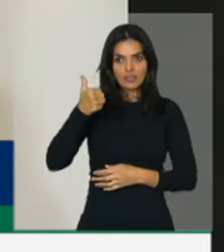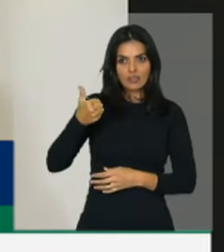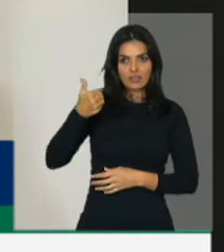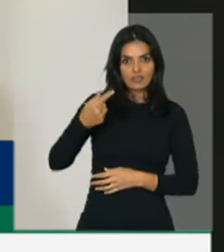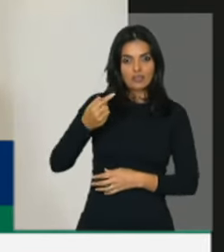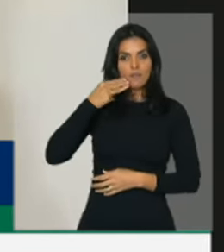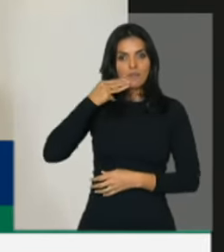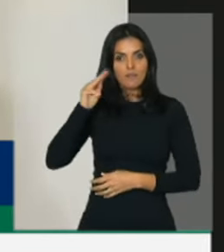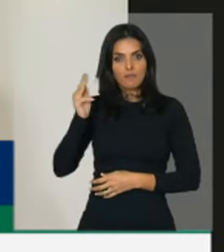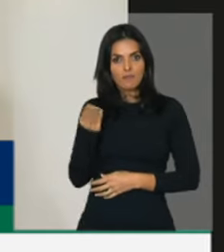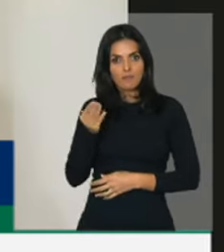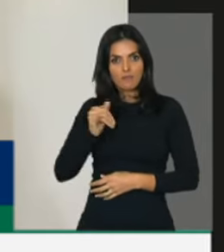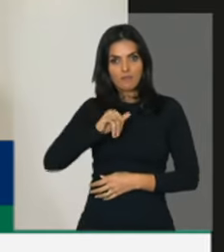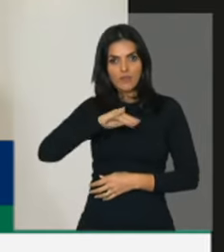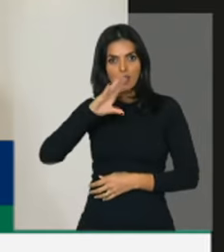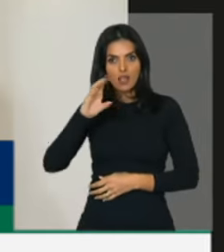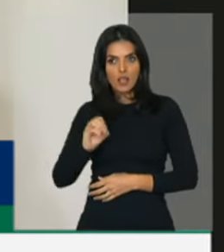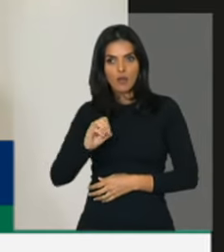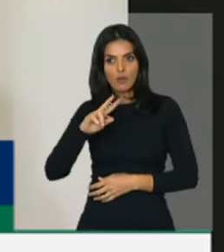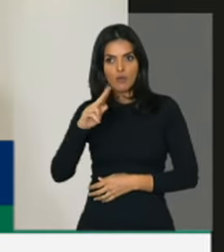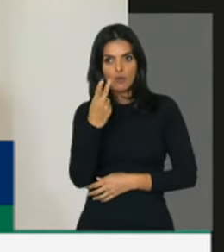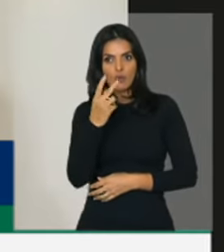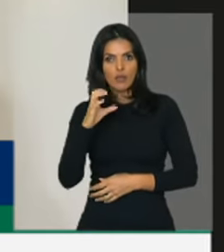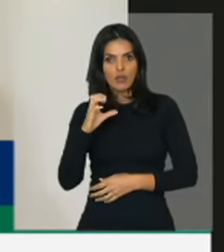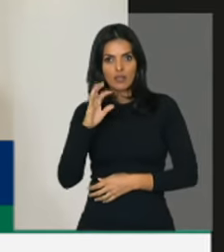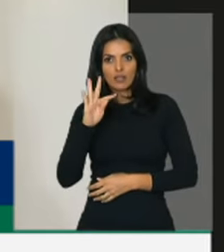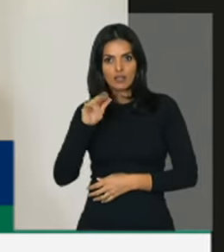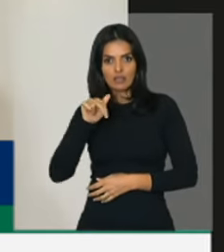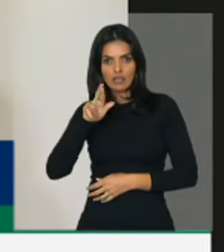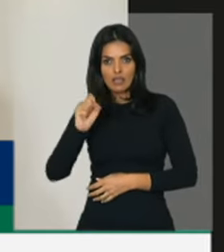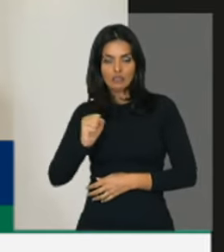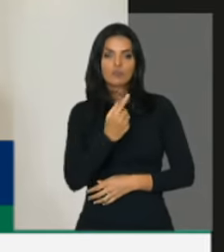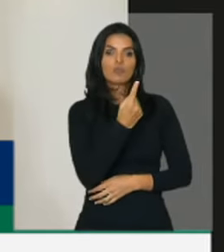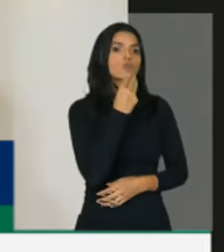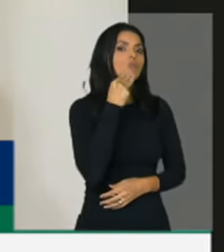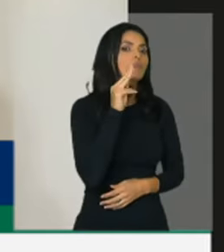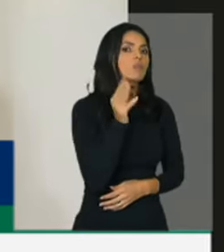TOTAL DE 117 MILHÕES DE HECTARES. CERCA DE 1 MILHÃO DE QUILÔMETROS QUADRADOS.